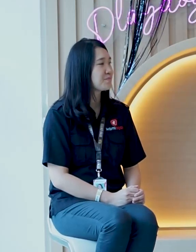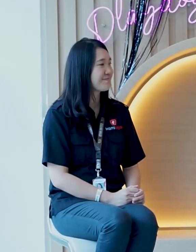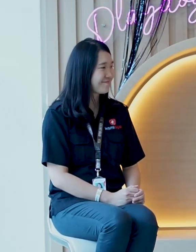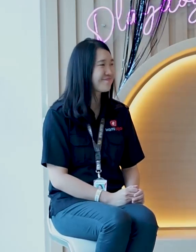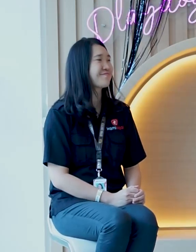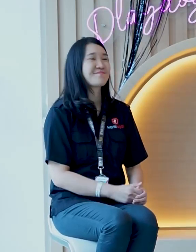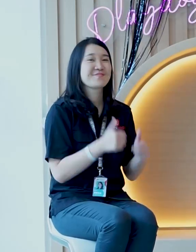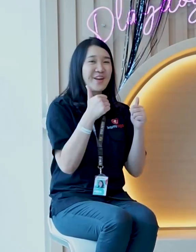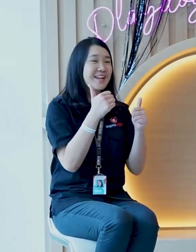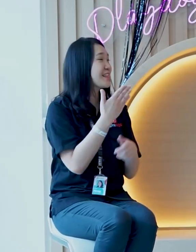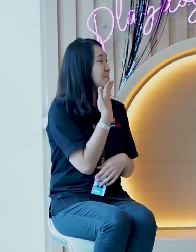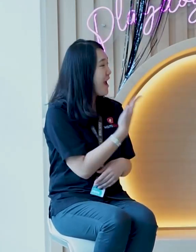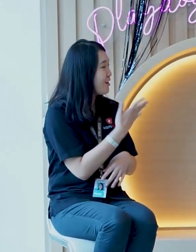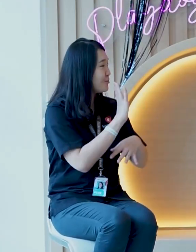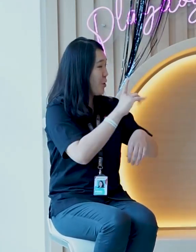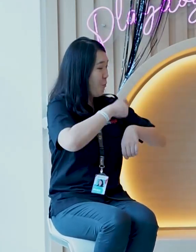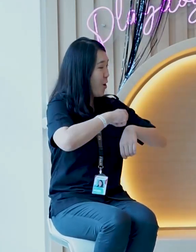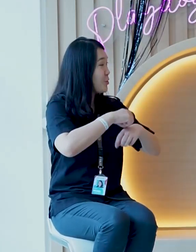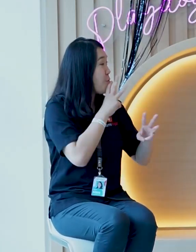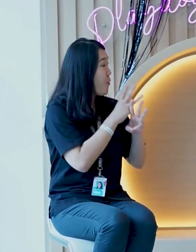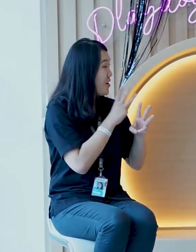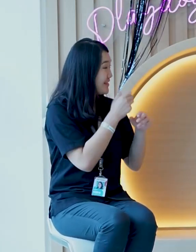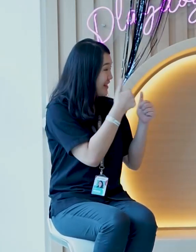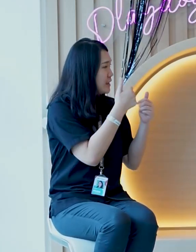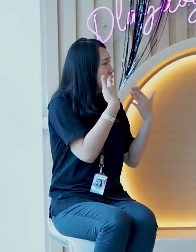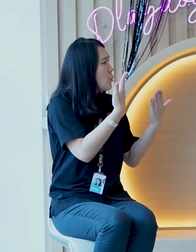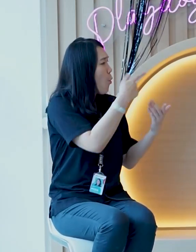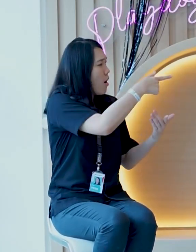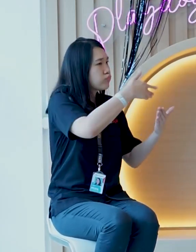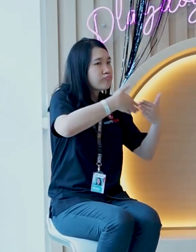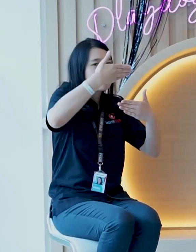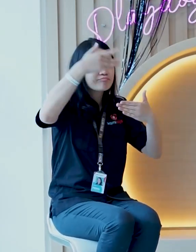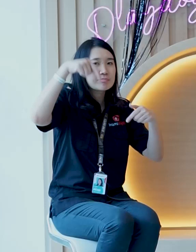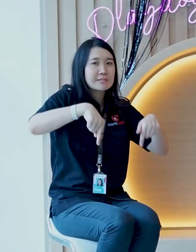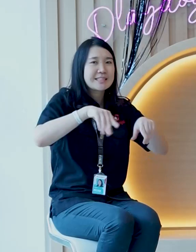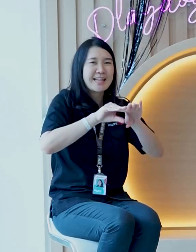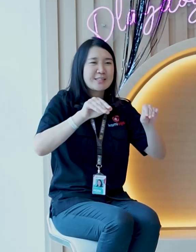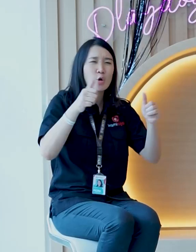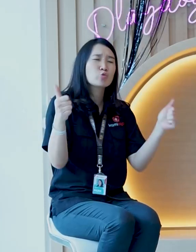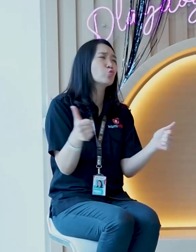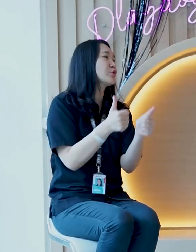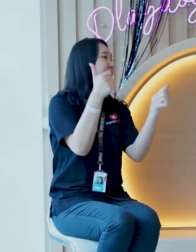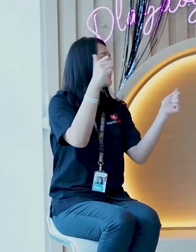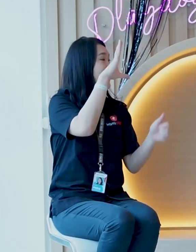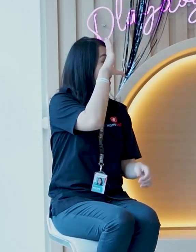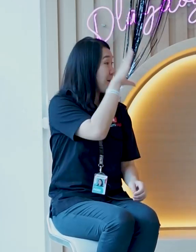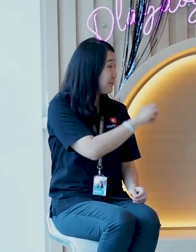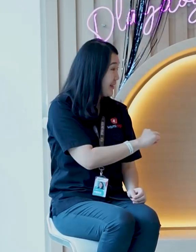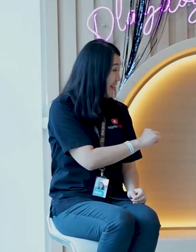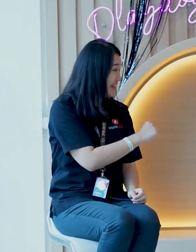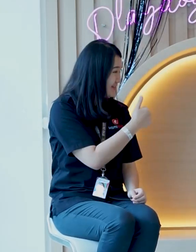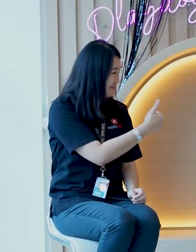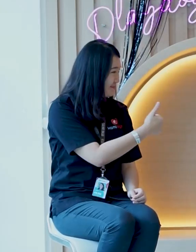Oke terima kasih atas waktu wawancaranya. Semoga karier kamu di sini sukses. Amin ya!